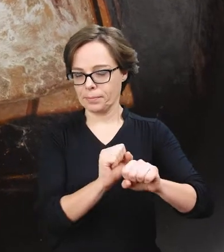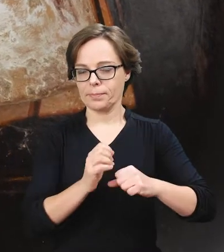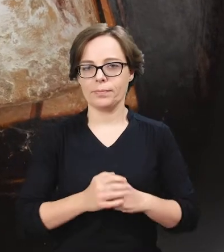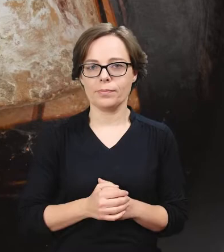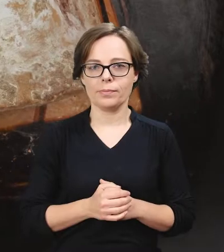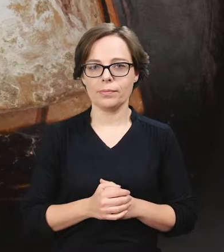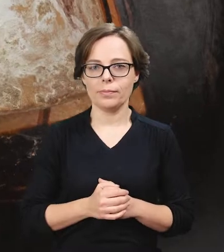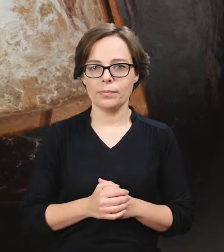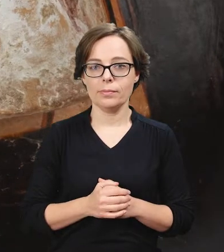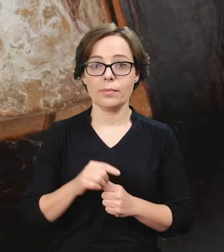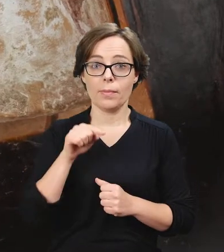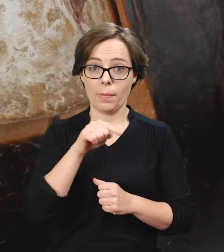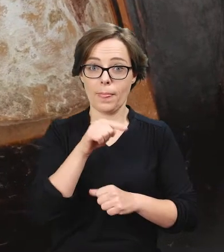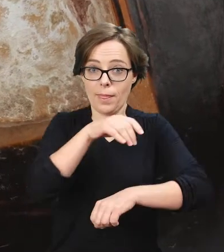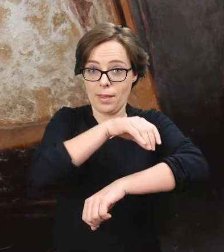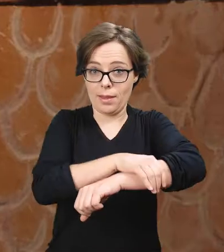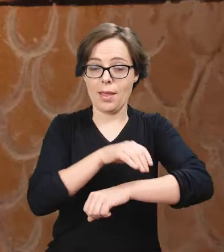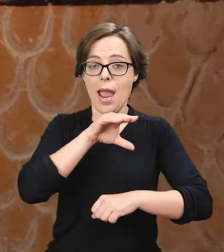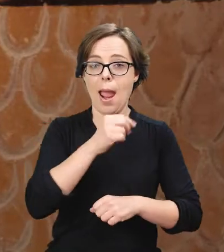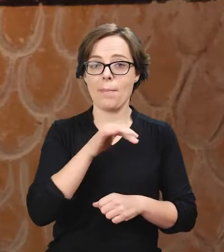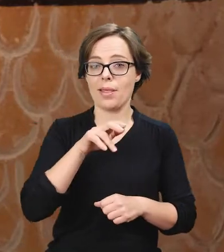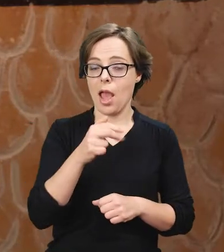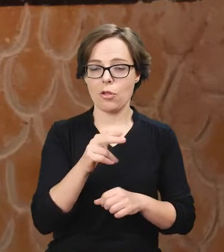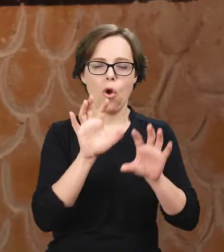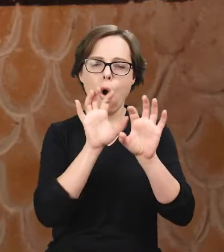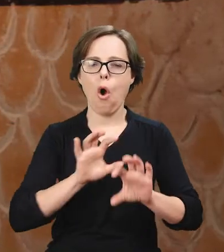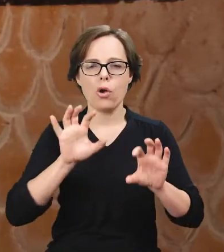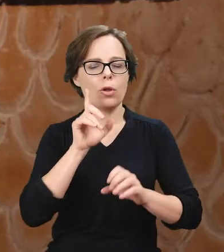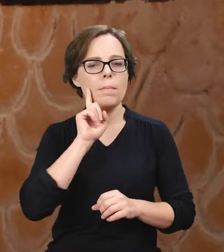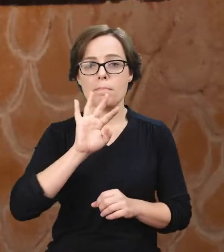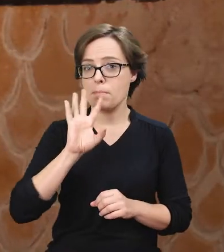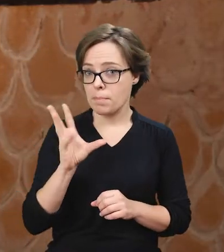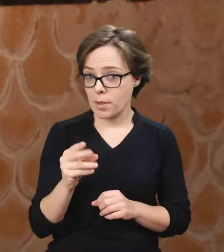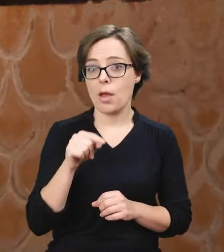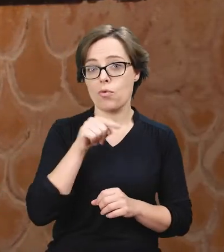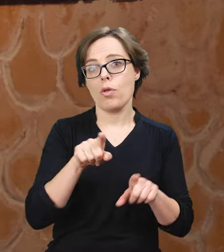Tak bogato zdobione epinetrony mogły stanowić część darów ślubnych.